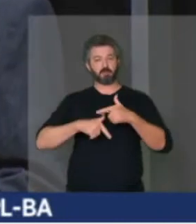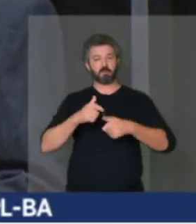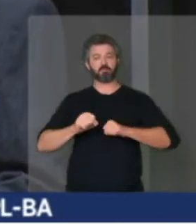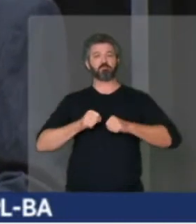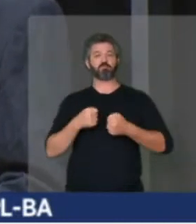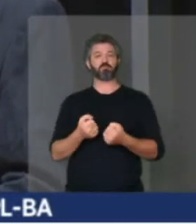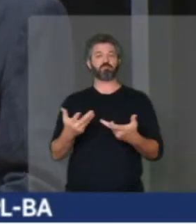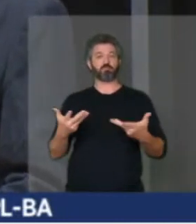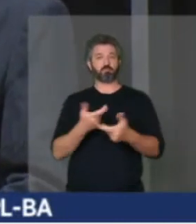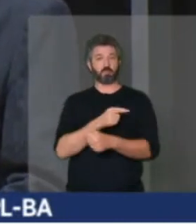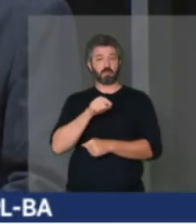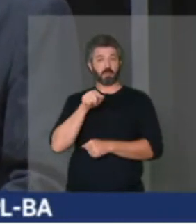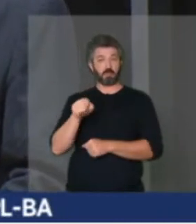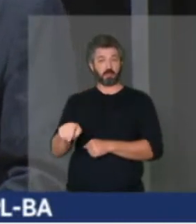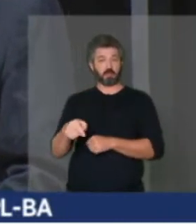NA BASE NA BASE DE ALCÂNTARA